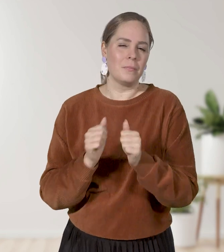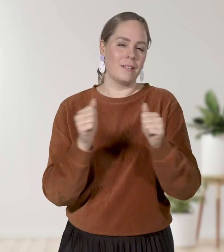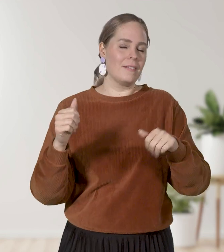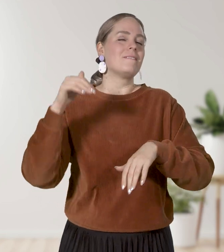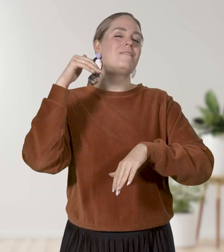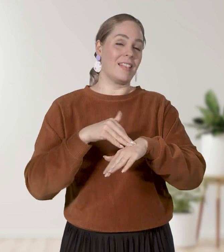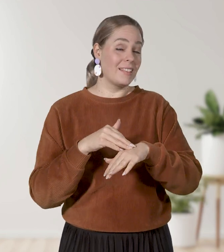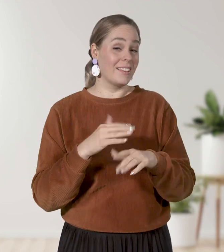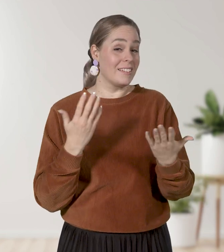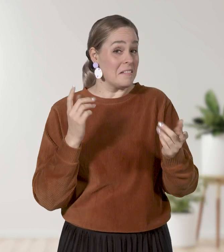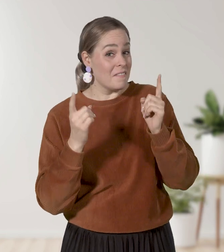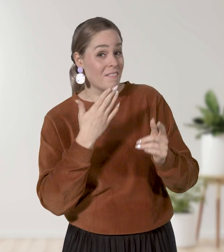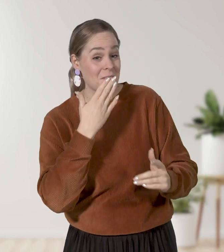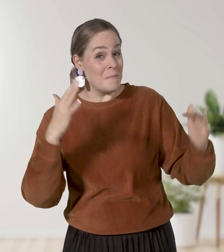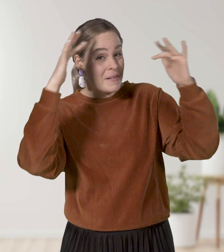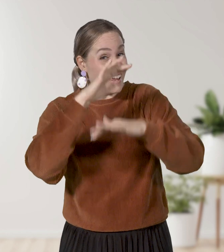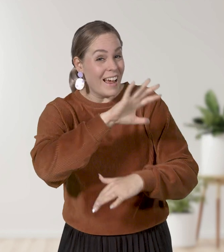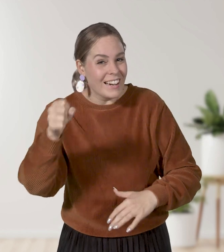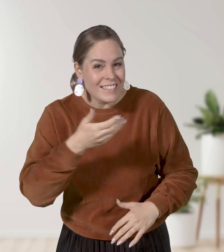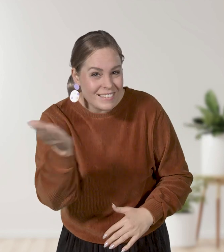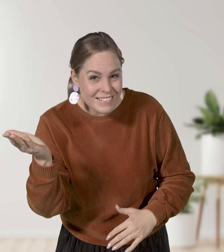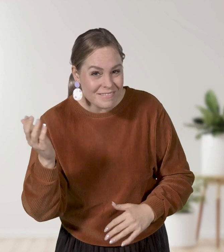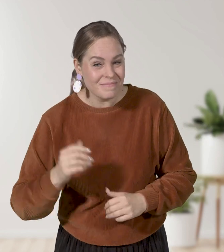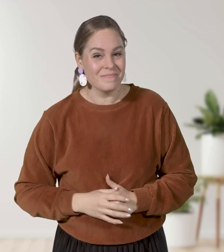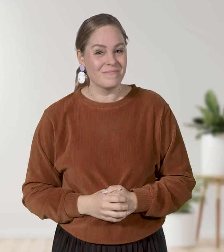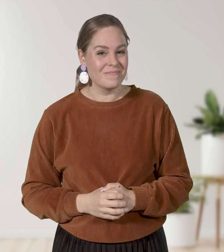mutta vähintään hyvää mieltä kaikille!